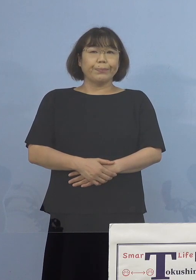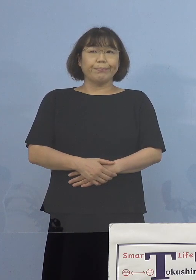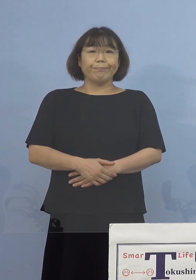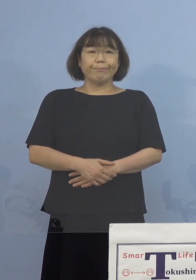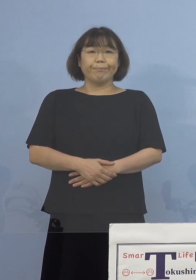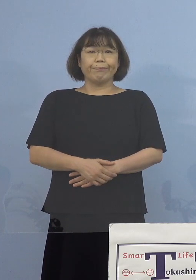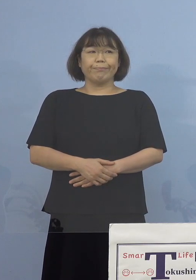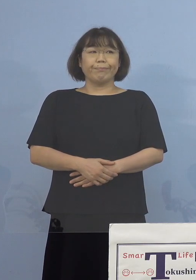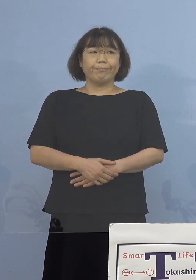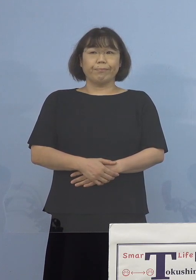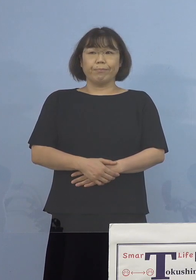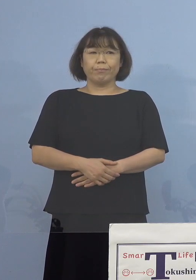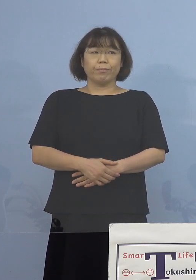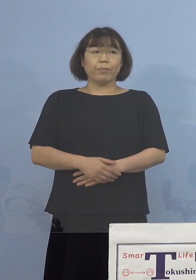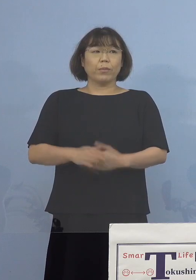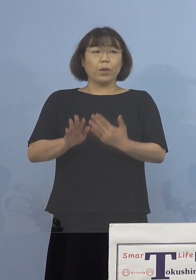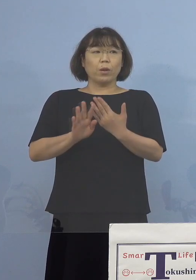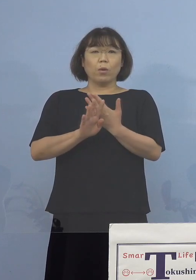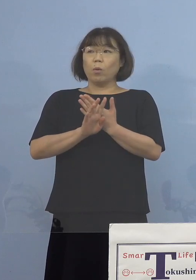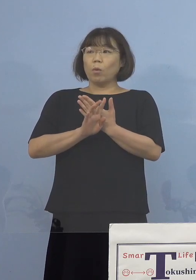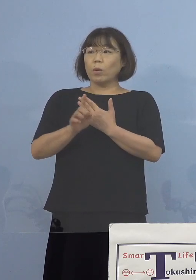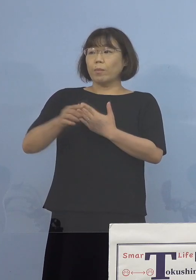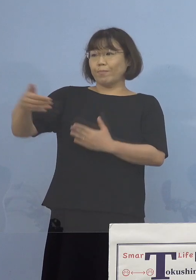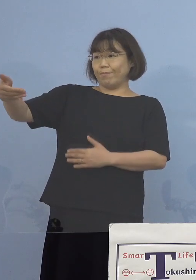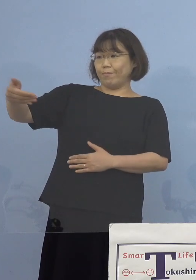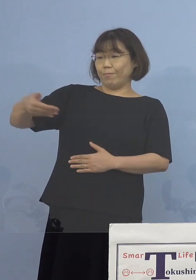（幹事社：読売新聞社） 他にありますでしょうか （四国放送） よろしいでしょうか、四国放送です